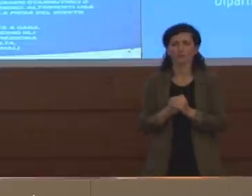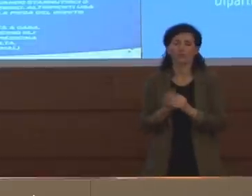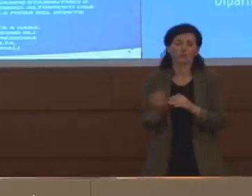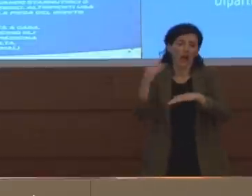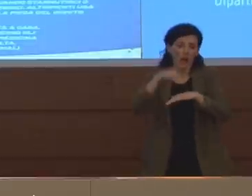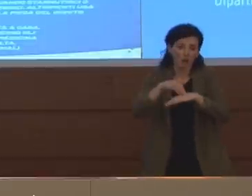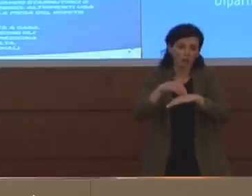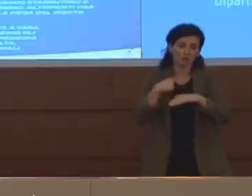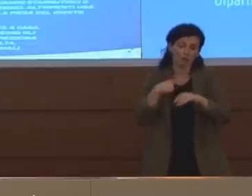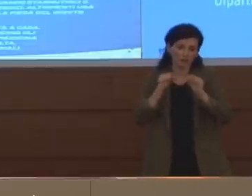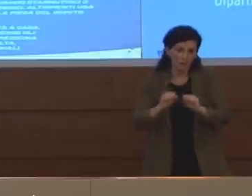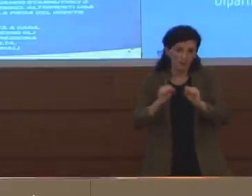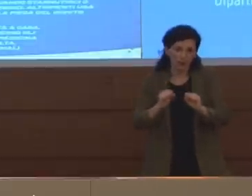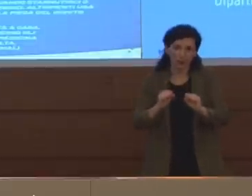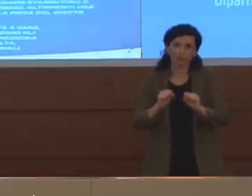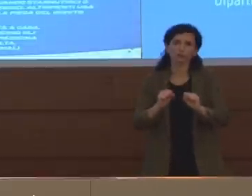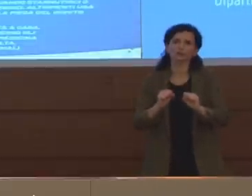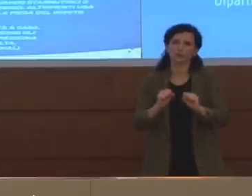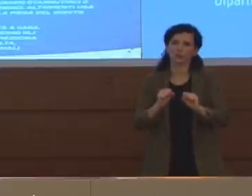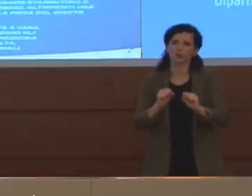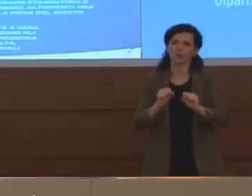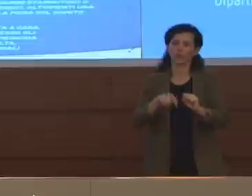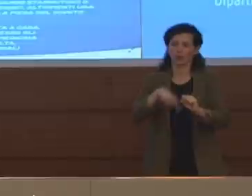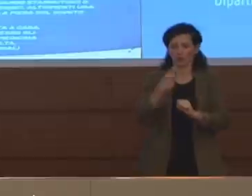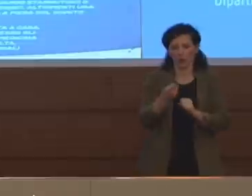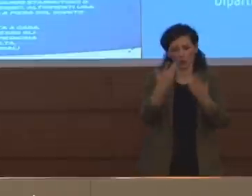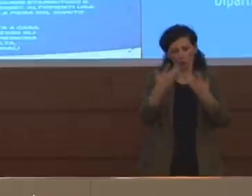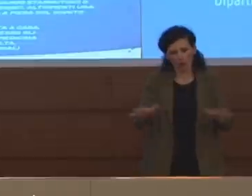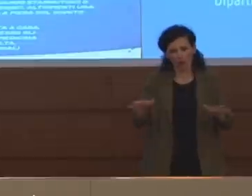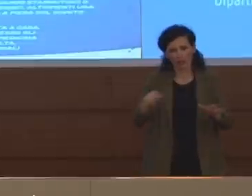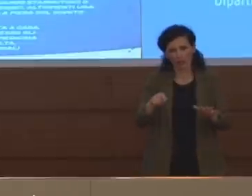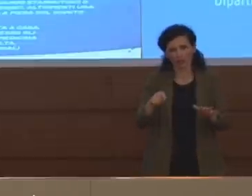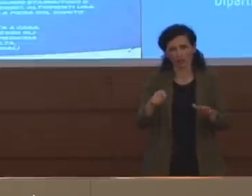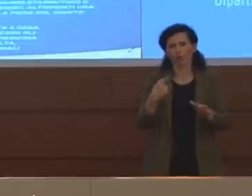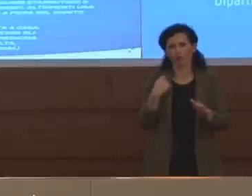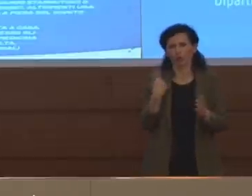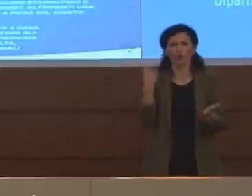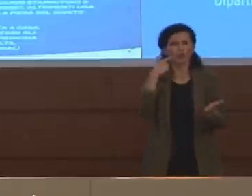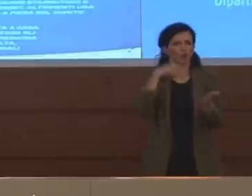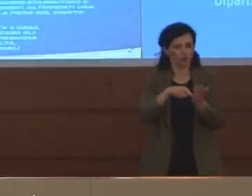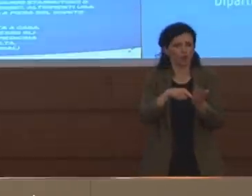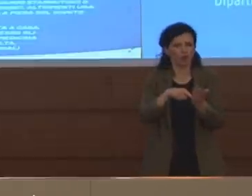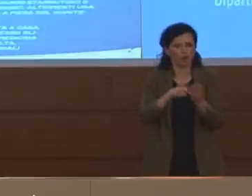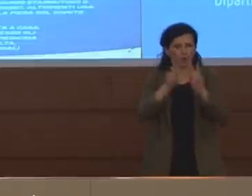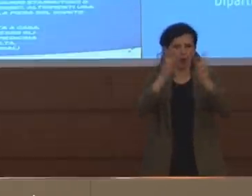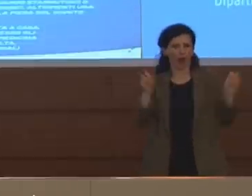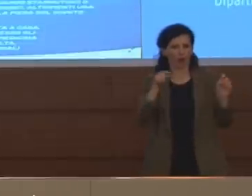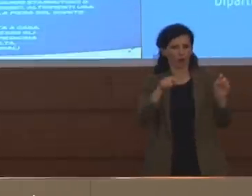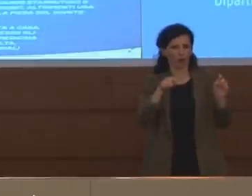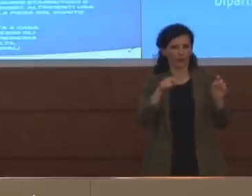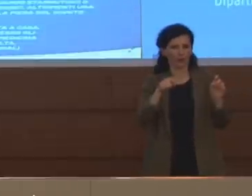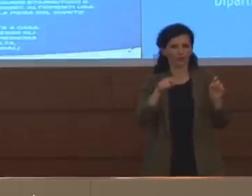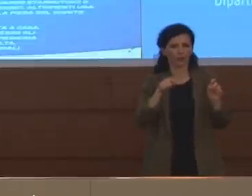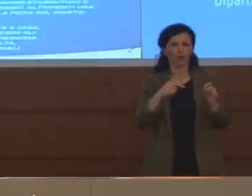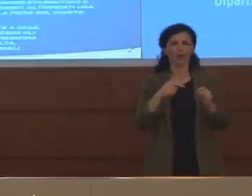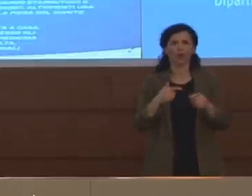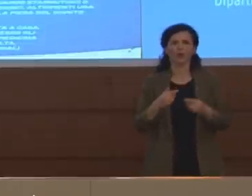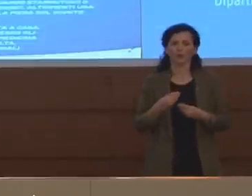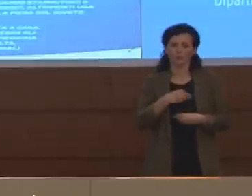in chiusura ci ritornerò, specificando in maniera ulteriormente precisa come si